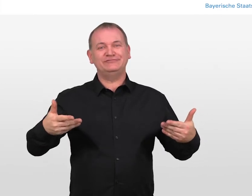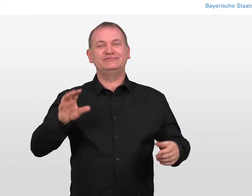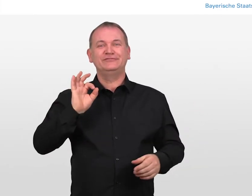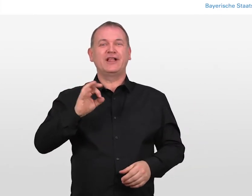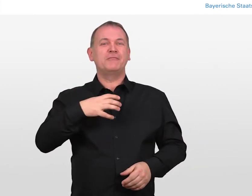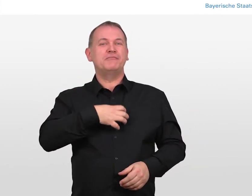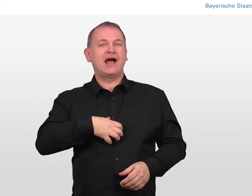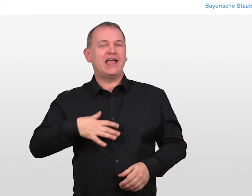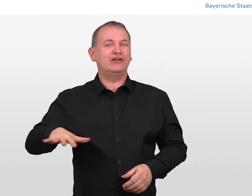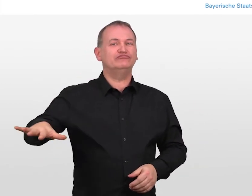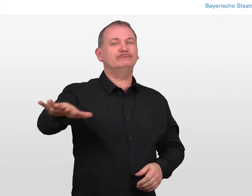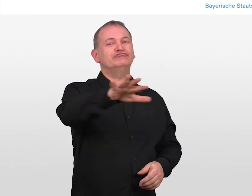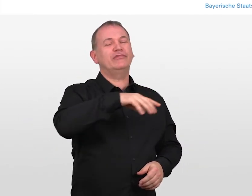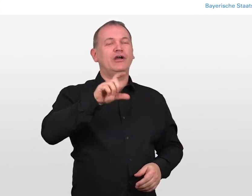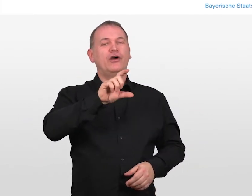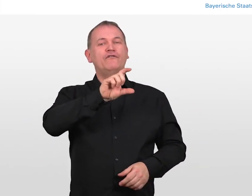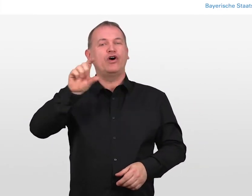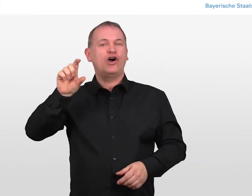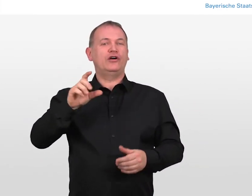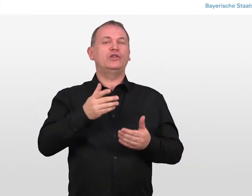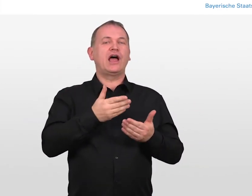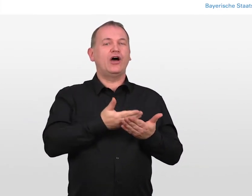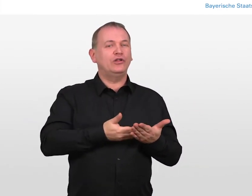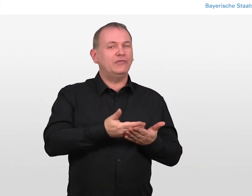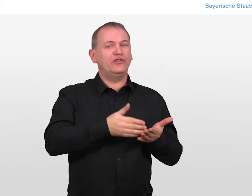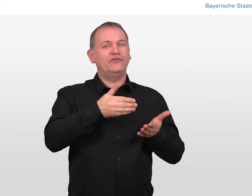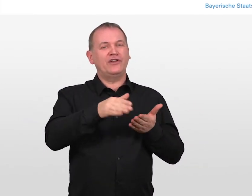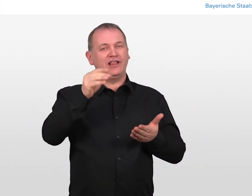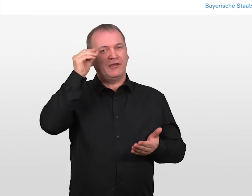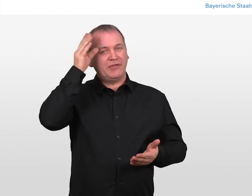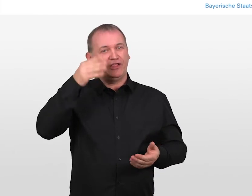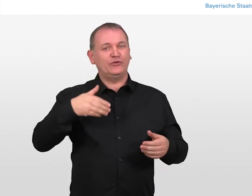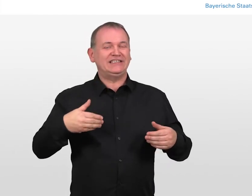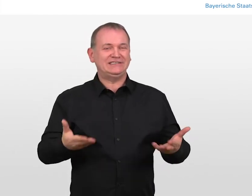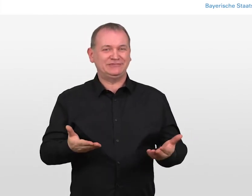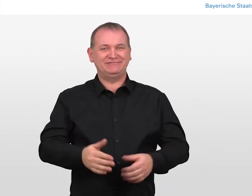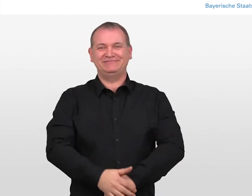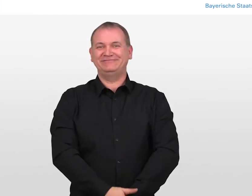über die bayernweite Woche der Aus- und Weiterbildung.